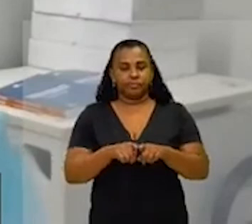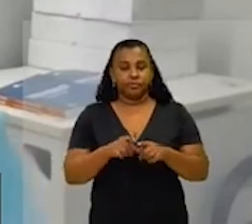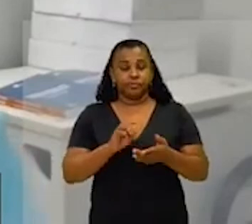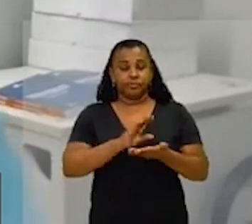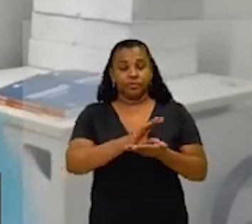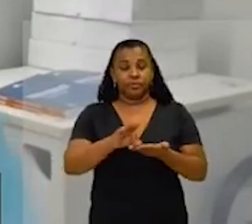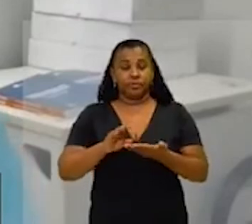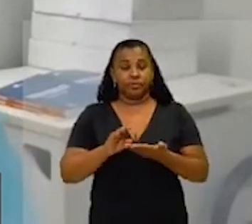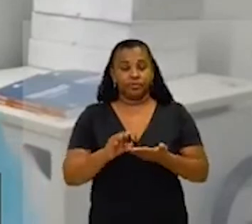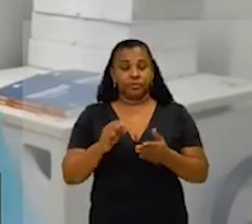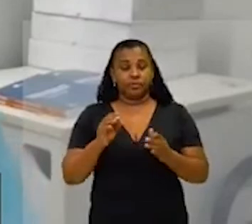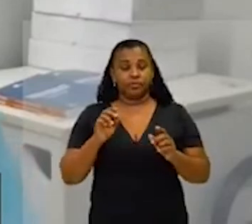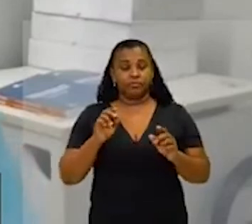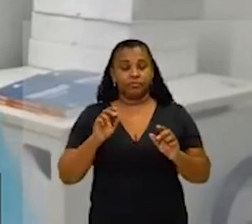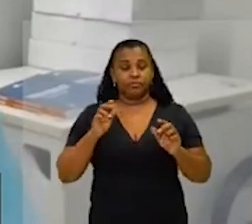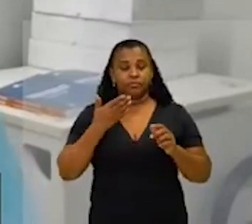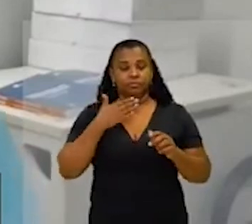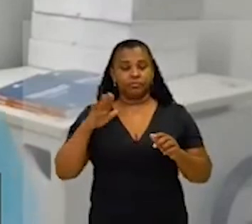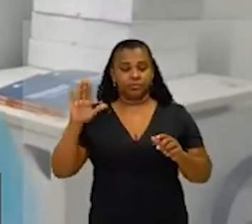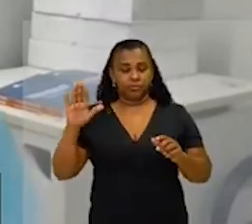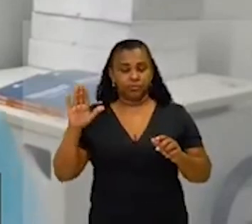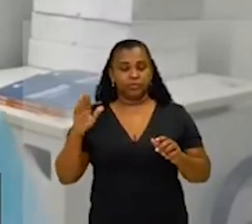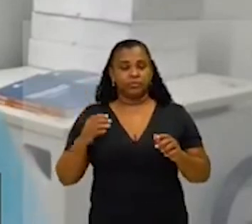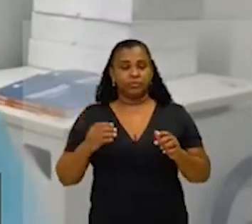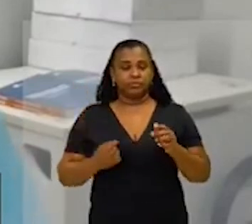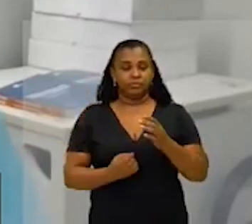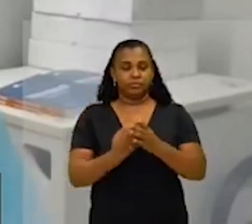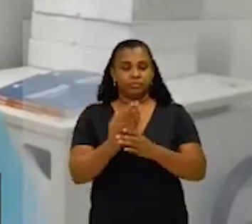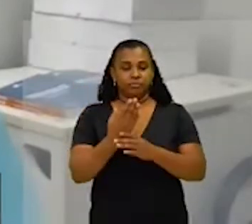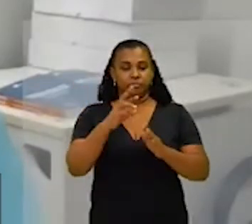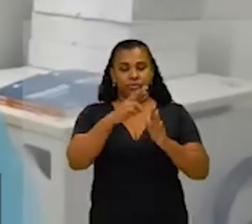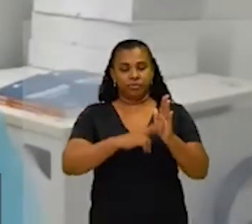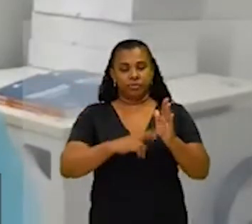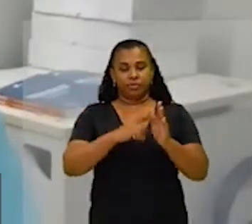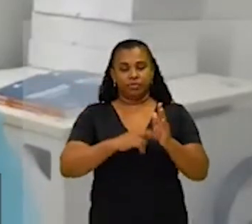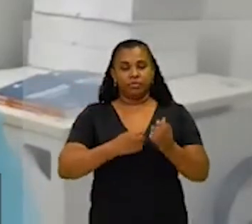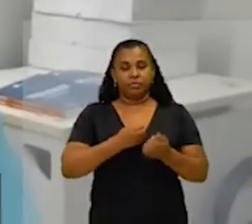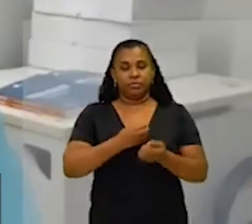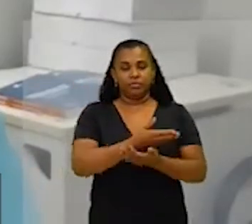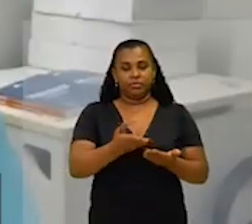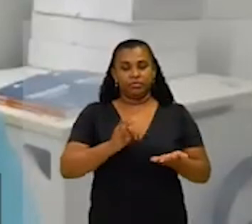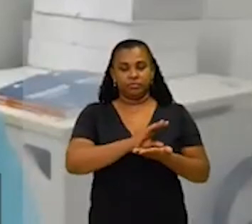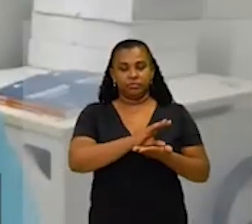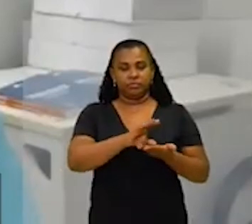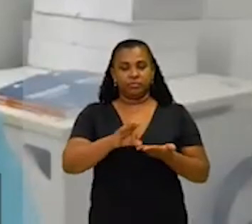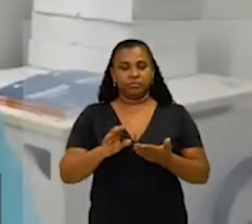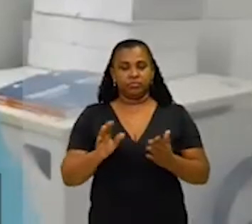oportunidade para estipulação de regras para distribuição de recurso e beneficiarão alguns